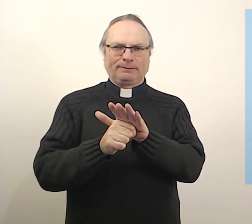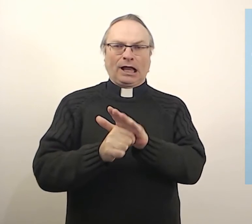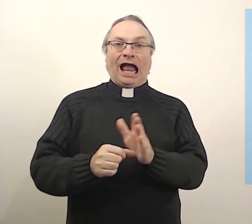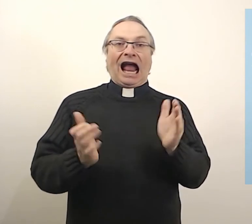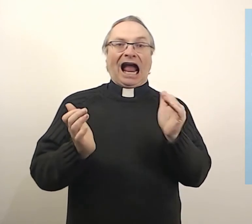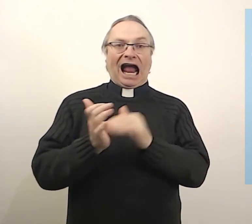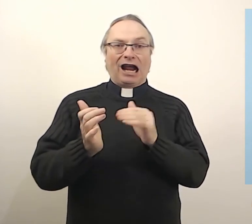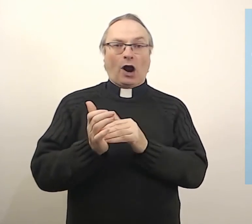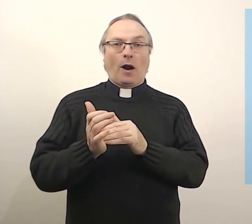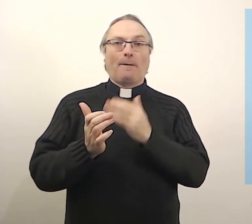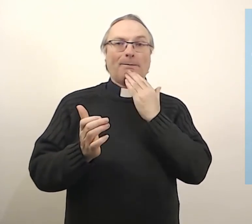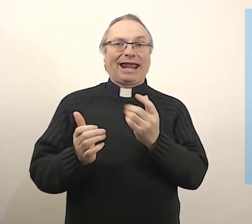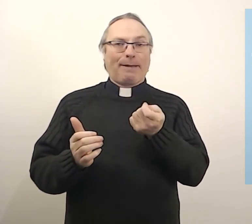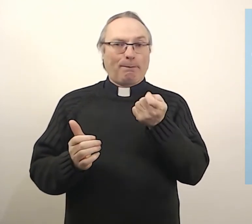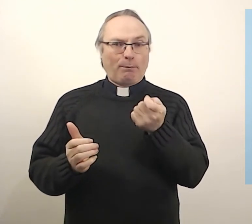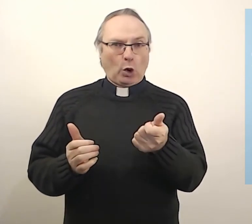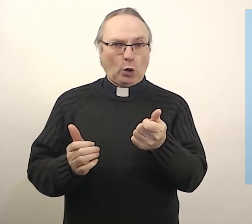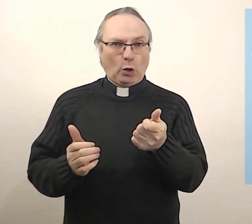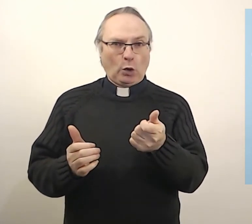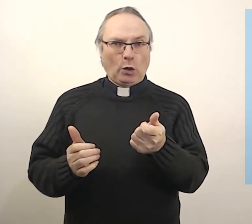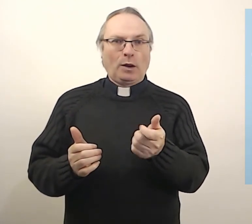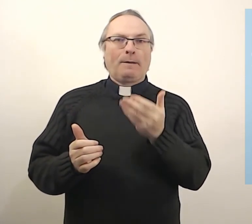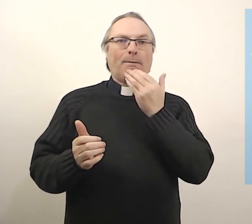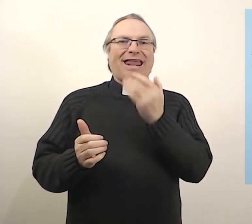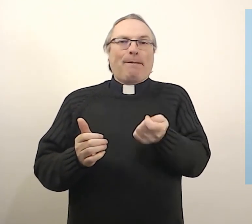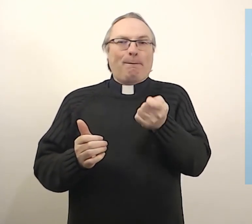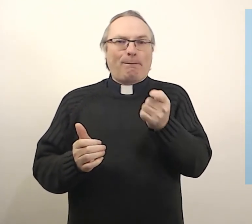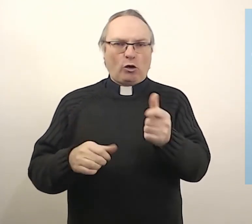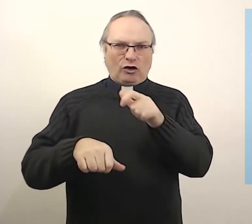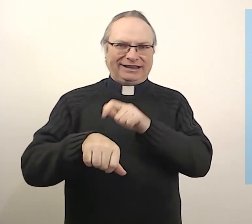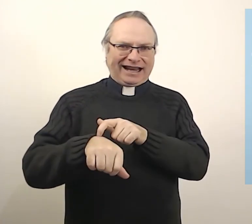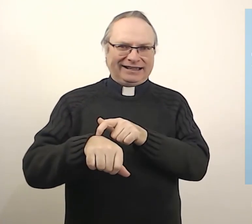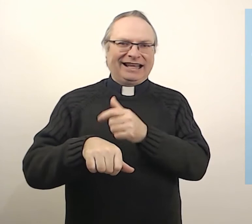Encore bien peu, bien peu de temps,